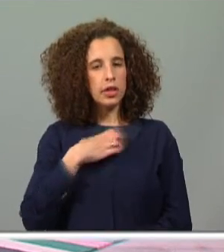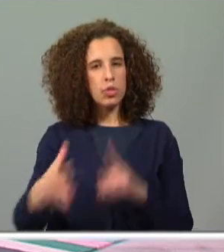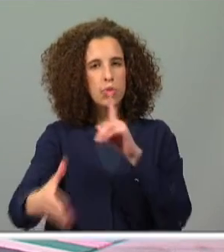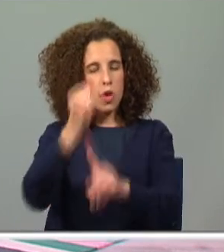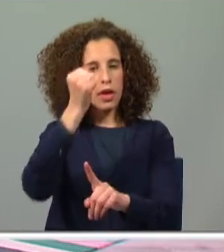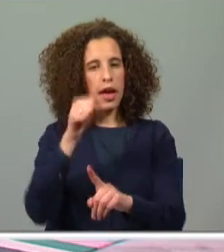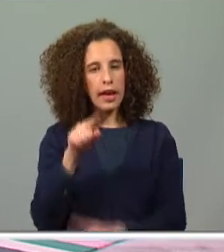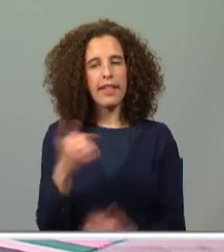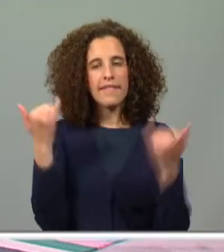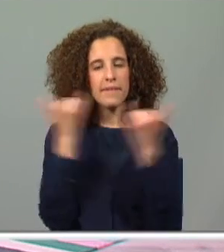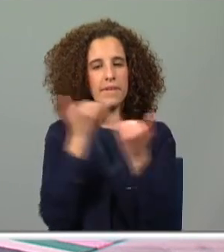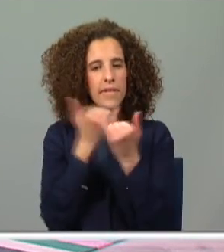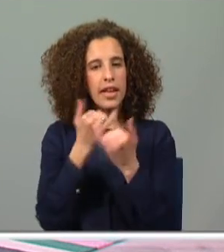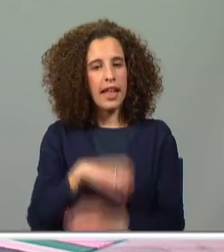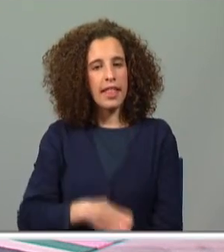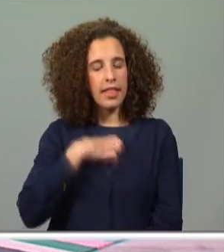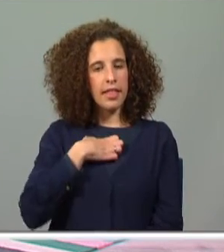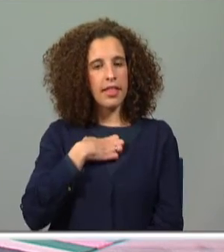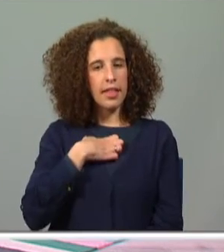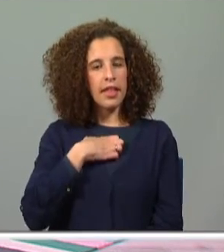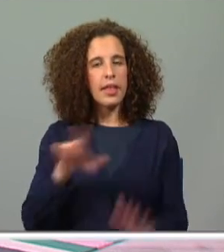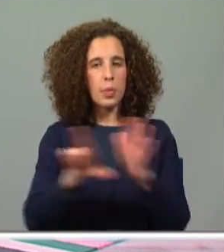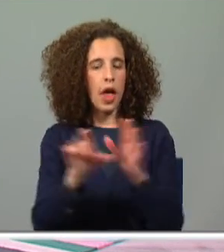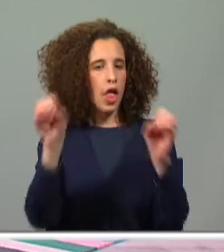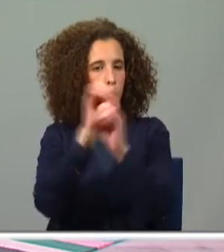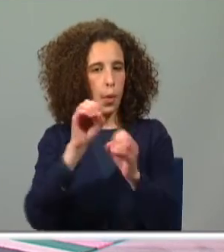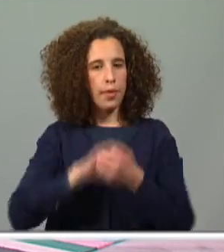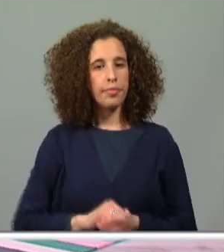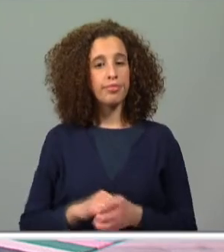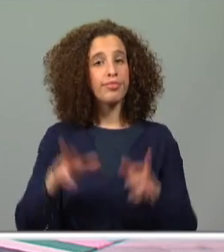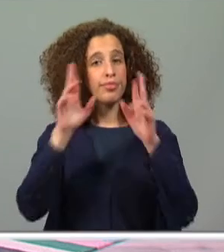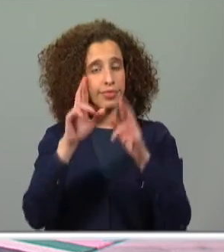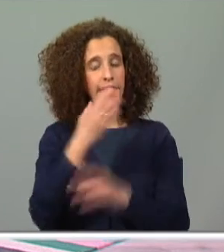aquela felicidade aquela sente ser clandestina Espero que tenhas gostado 那種感覺的幸福秘密希望你喜歡它